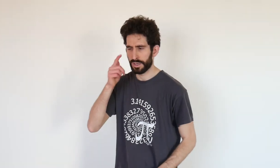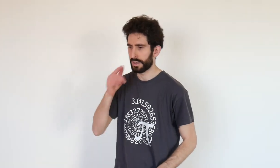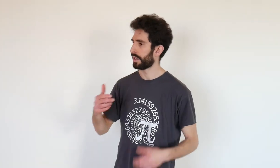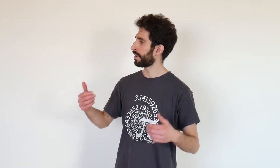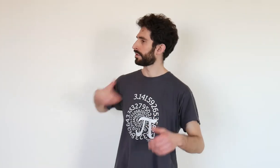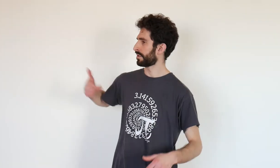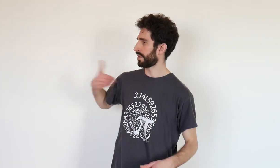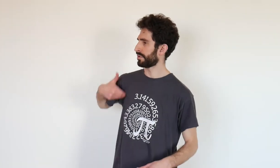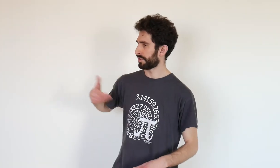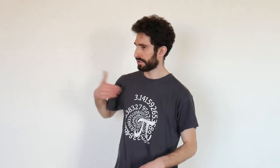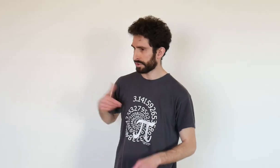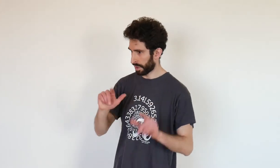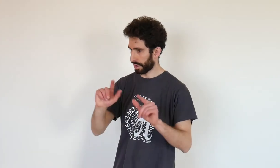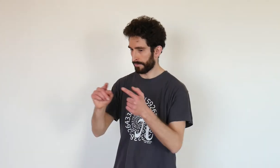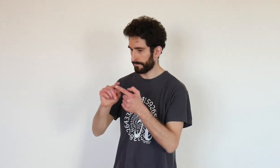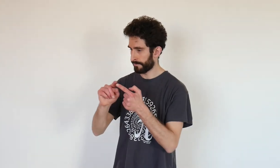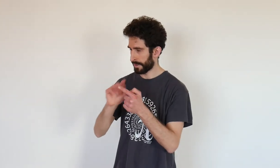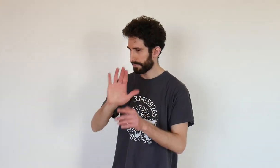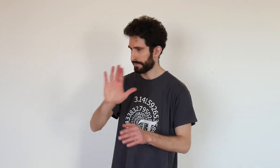Nous avons remarqué que les singes ont des empreintes spécifiques.